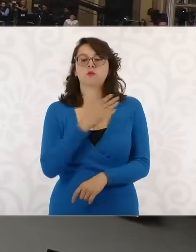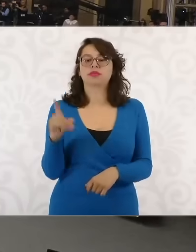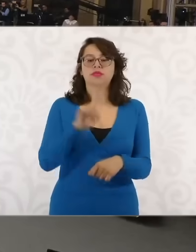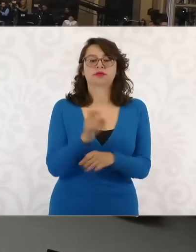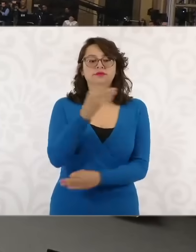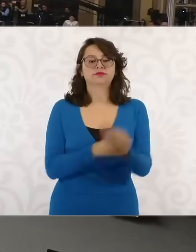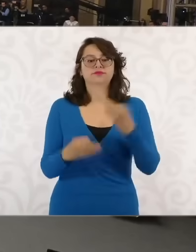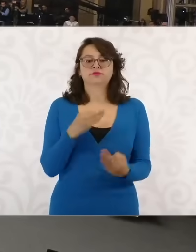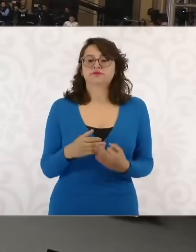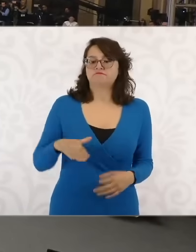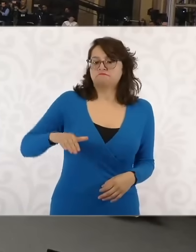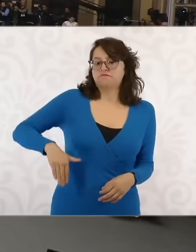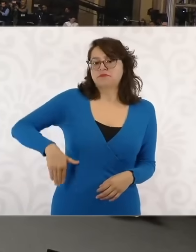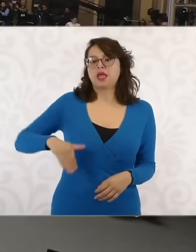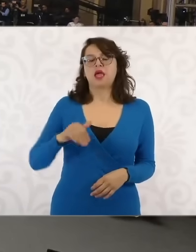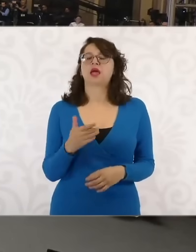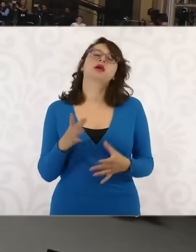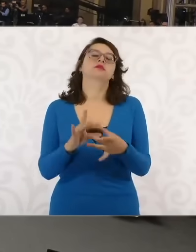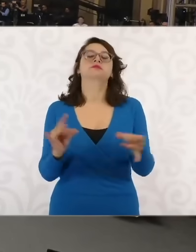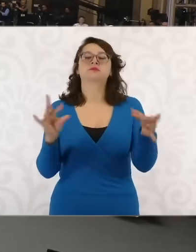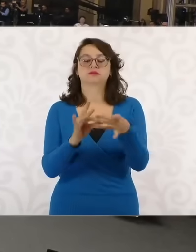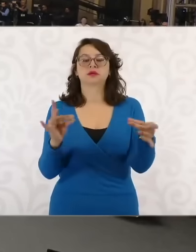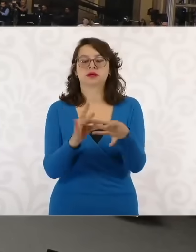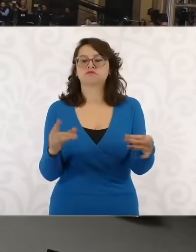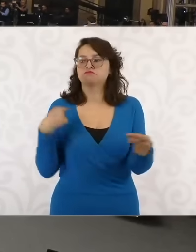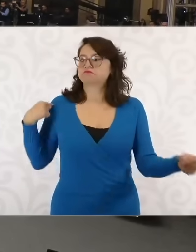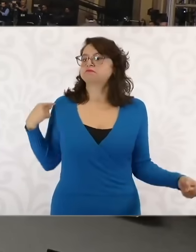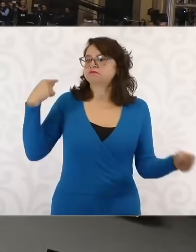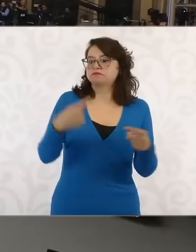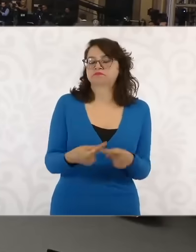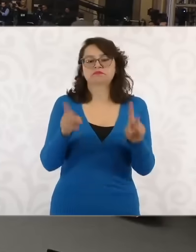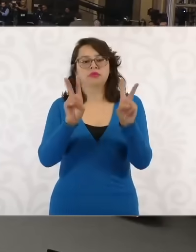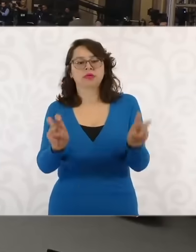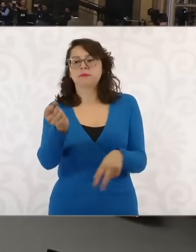doctor Sbarch, hemos avanzado mucho en estos últimos meses en temas del abasto y queremos